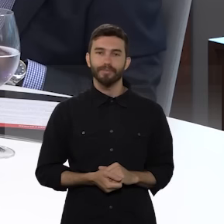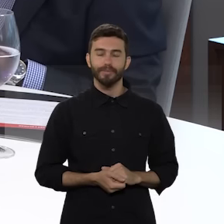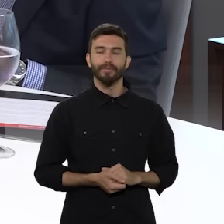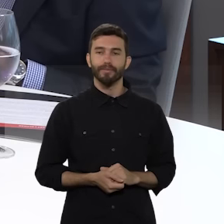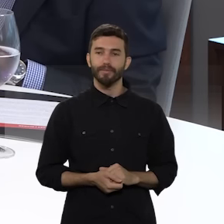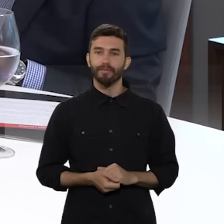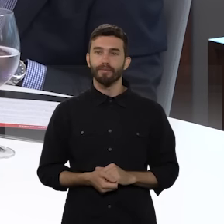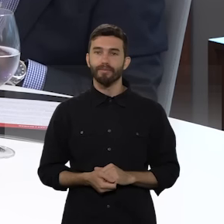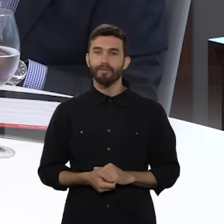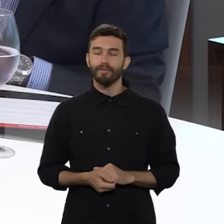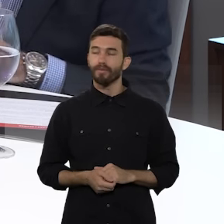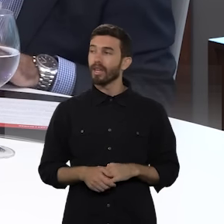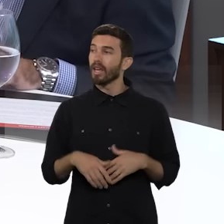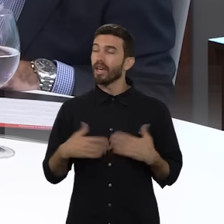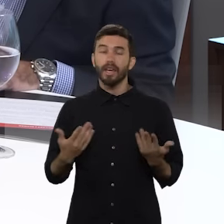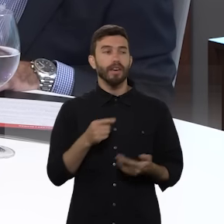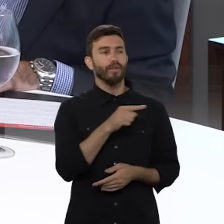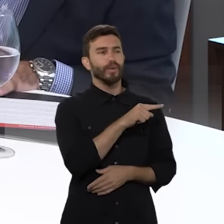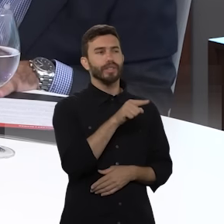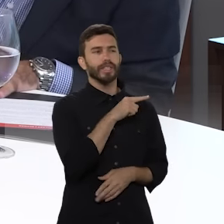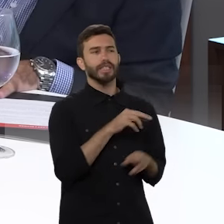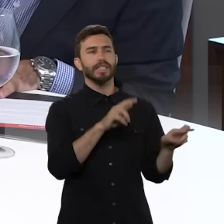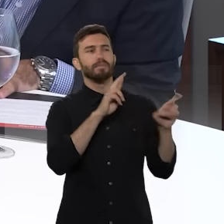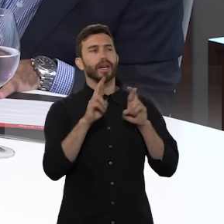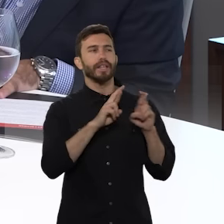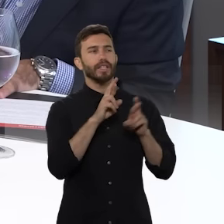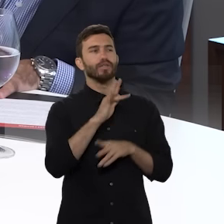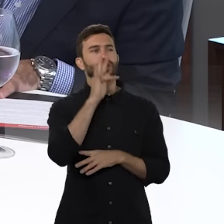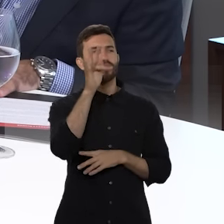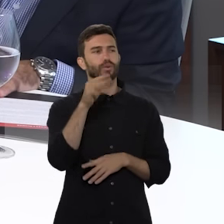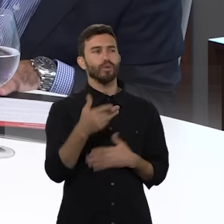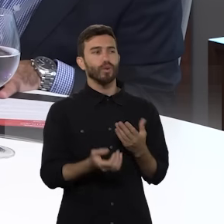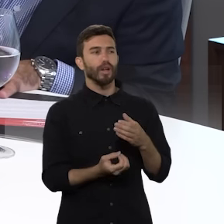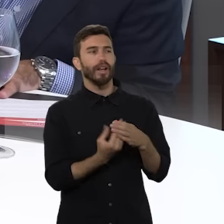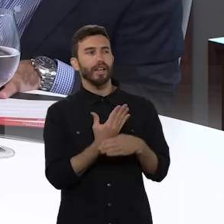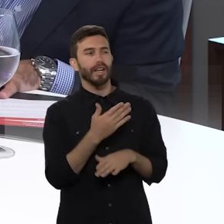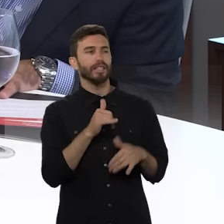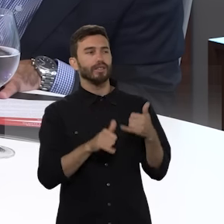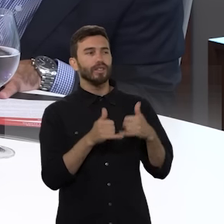Maurício, qual a expectativa de vocês para o futuro da geração de energia? E como o negócio